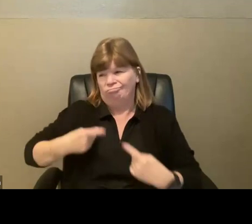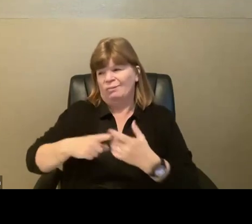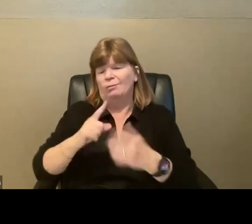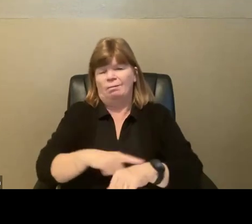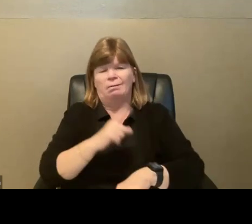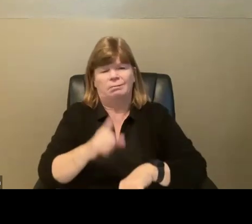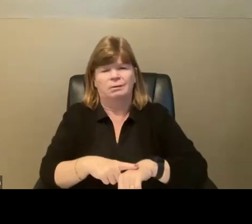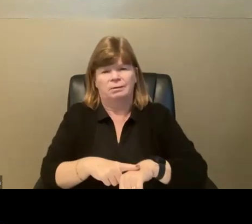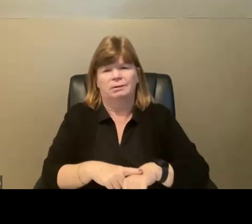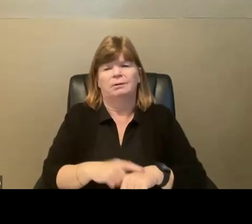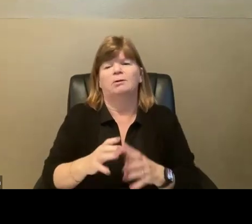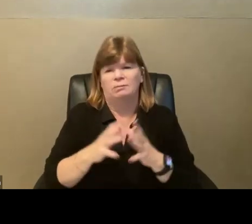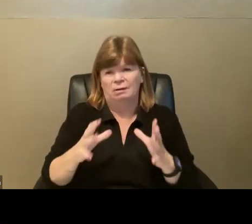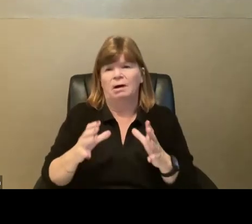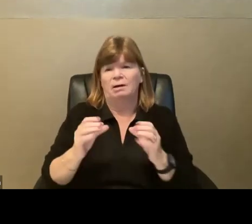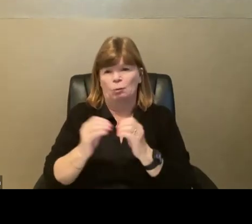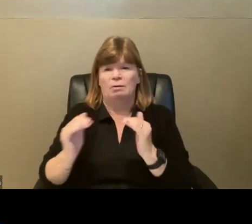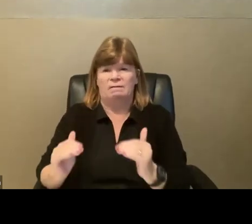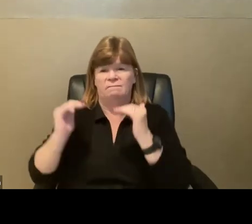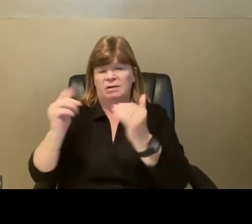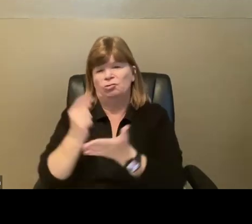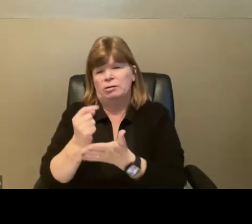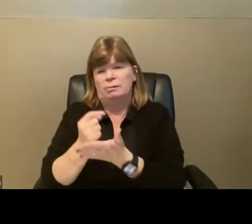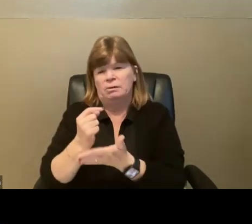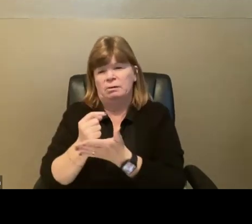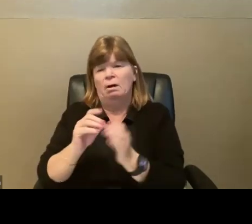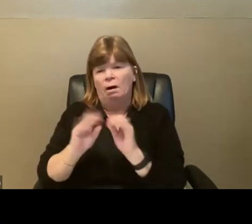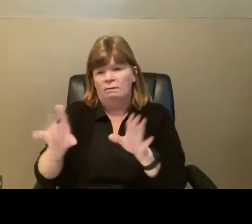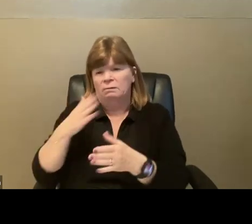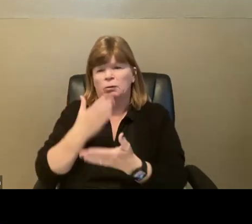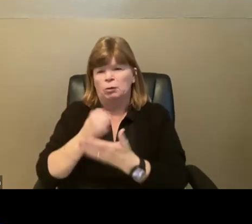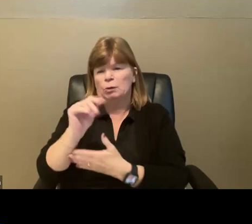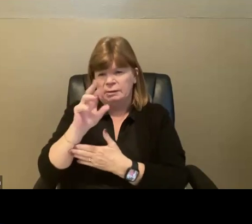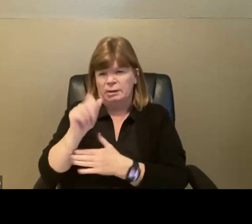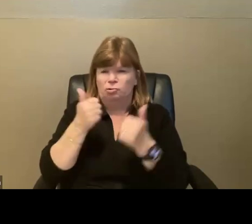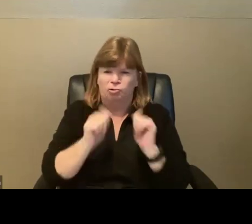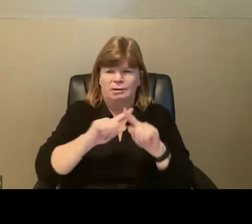Has recibido muchos tratamientos avanzados, así que obviamente estás recibiendo buena atención al probar todas estas diferentes clases de cosas.